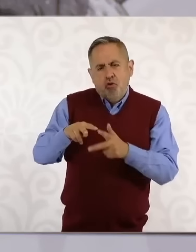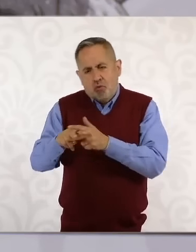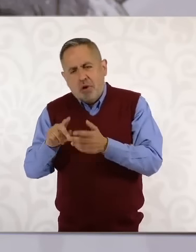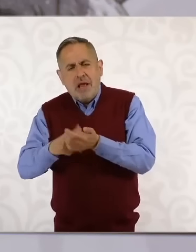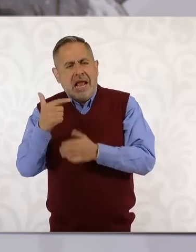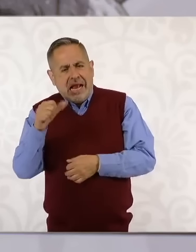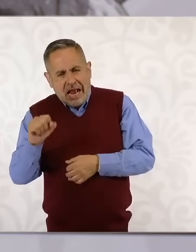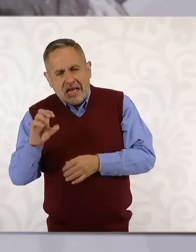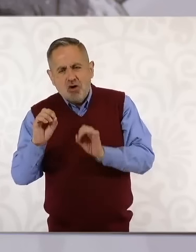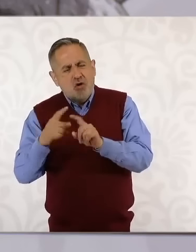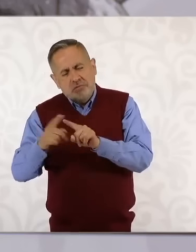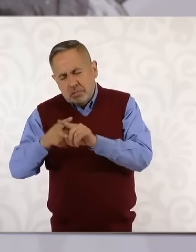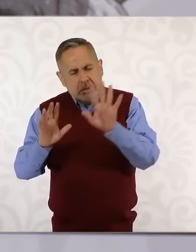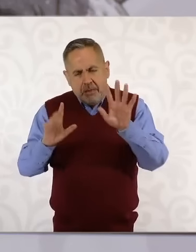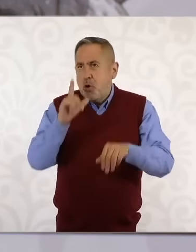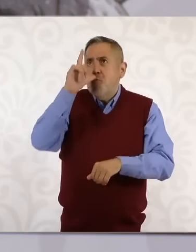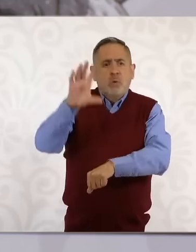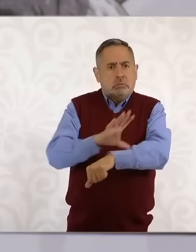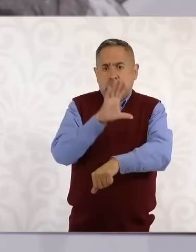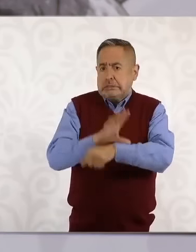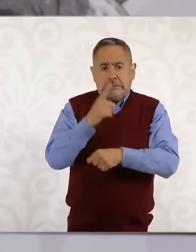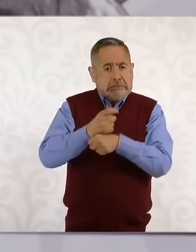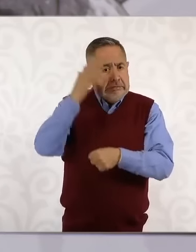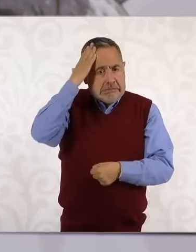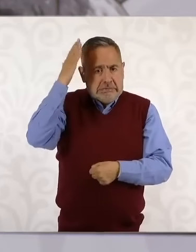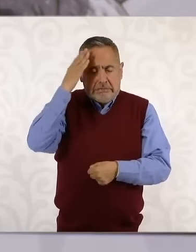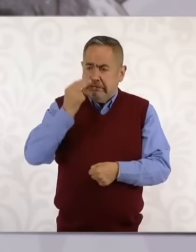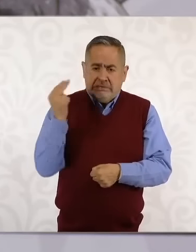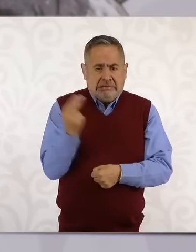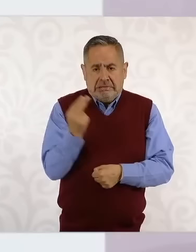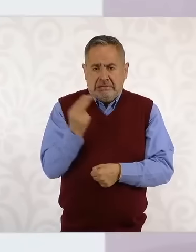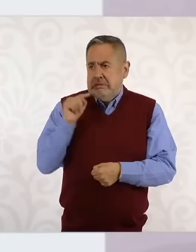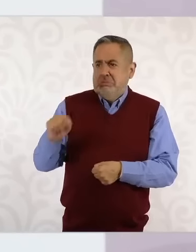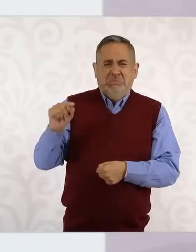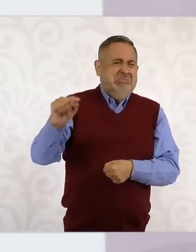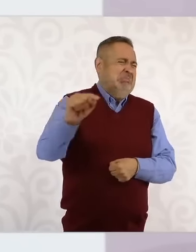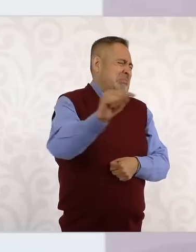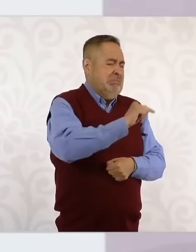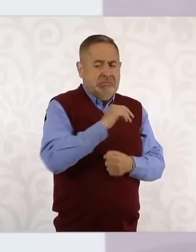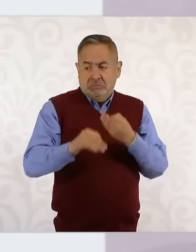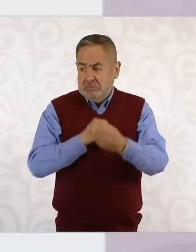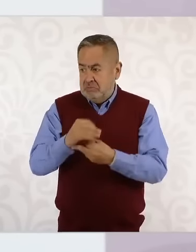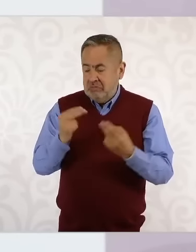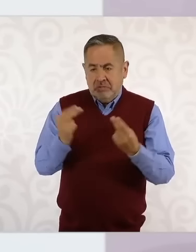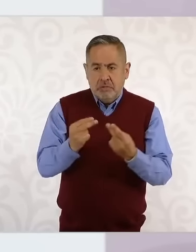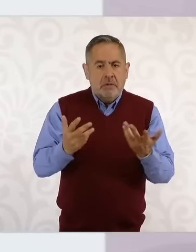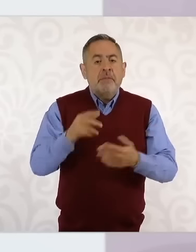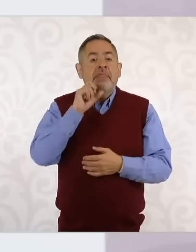por ejemplo, pero principalmente requieren energía eléctrica. E también la energía eléctrica se